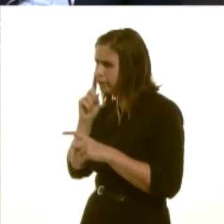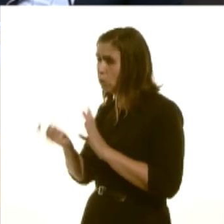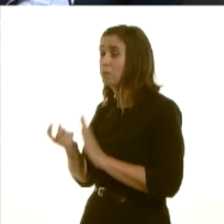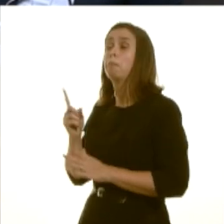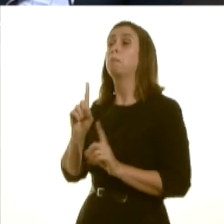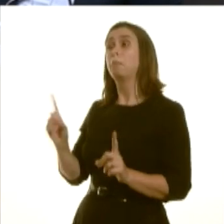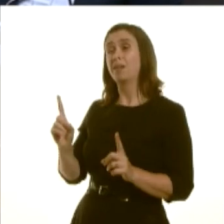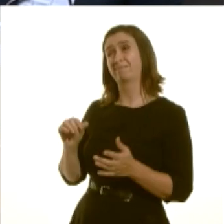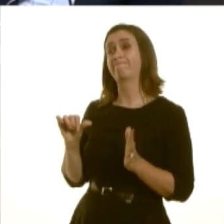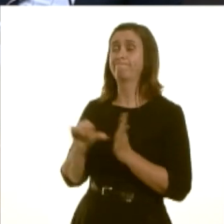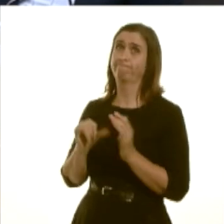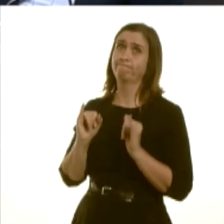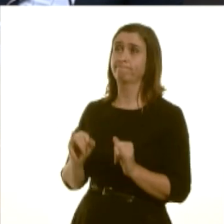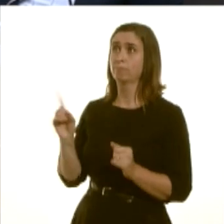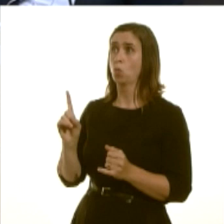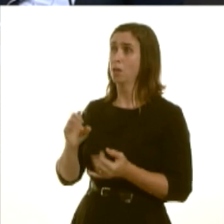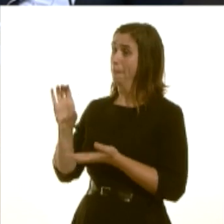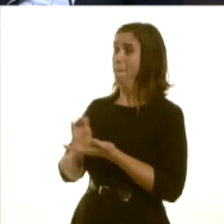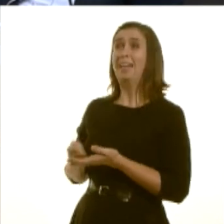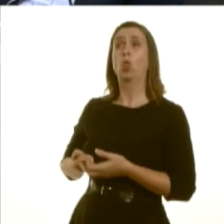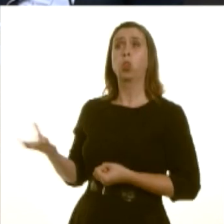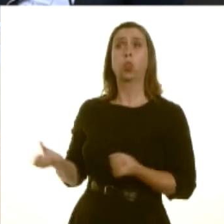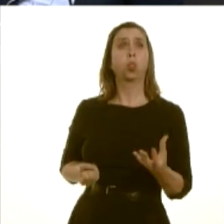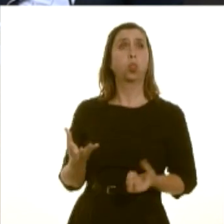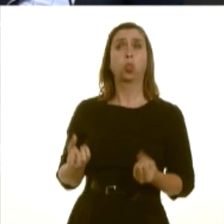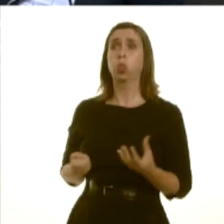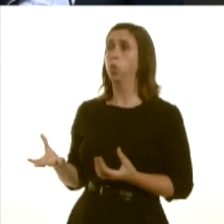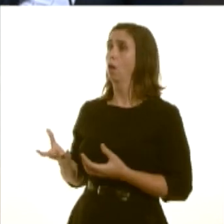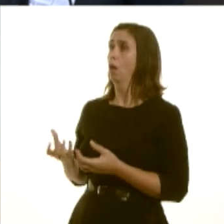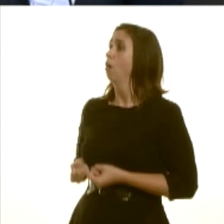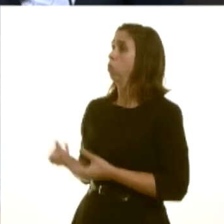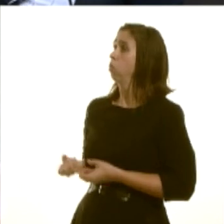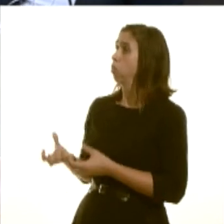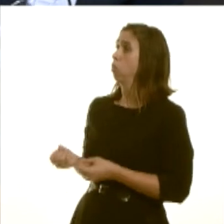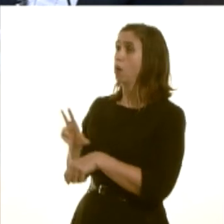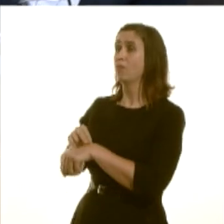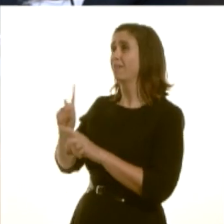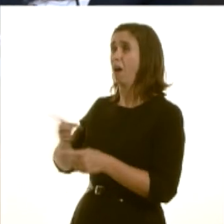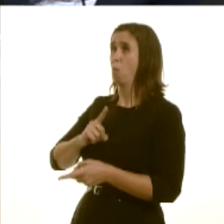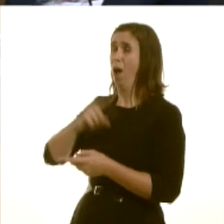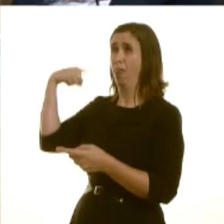is that we cannot keep spending where we would want to in terms of apprenticeships because of the budget settlement that we have received from London.